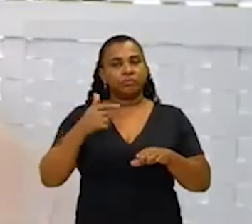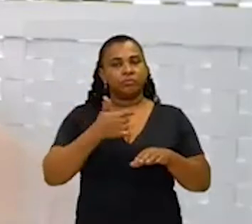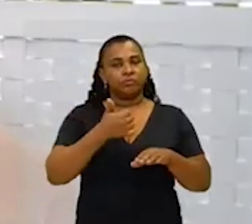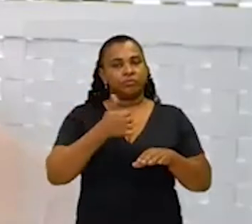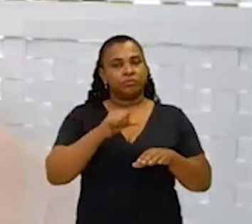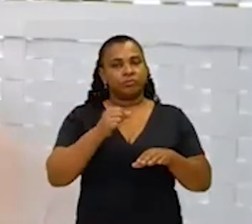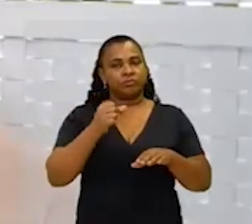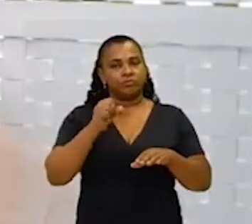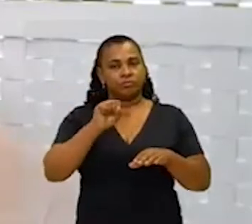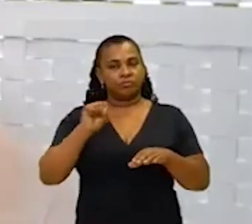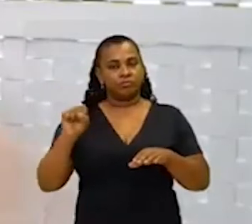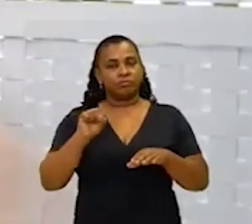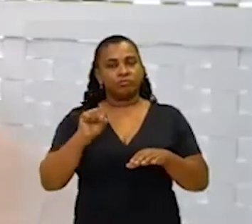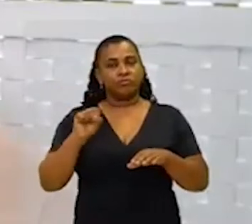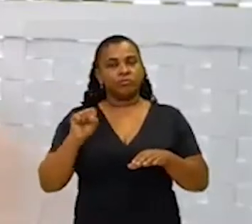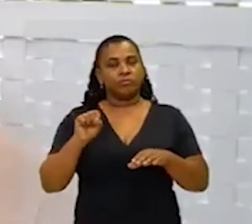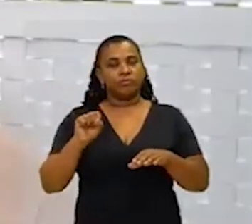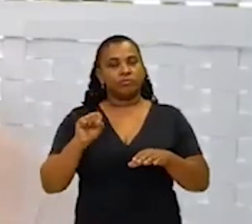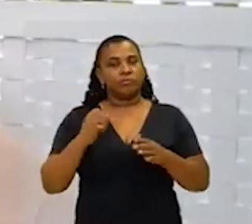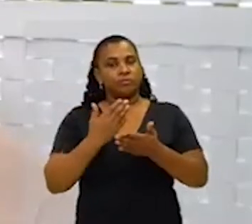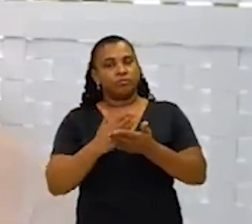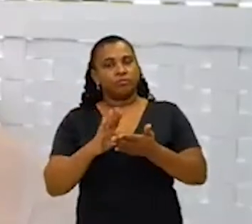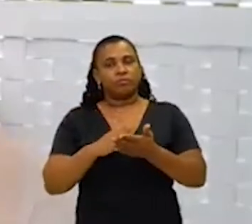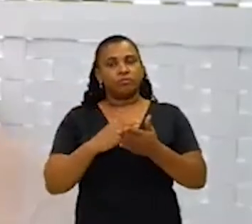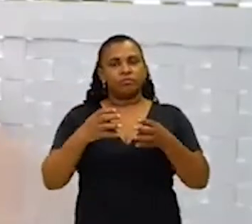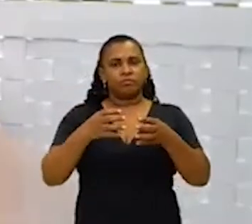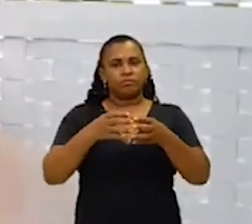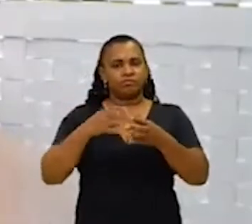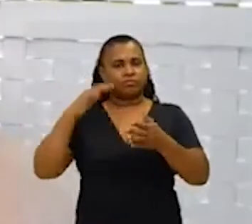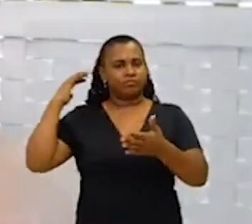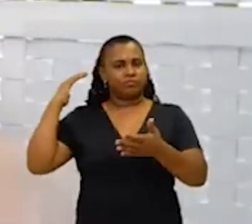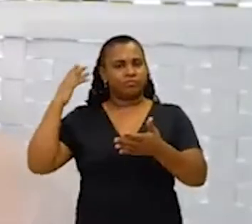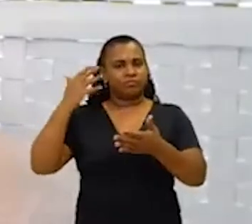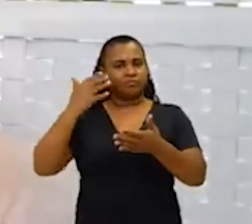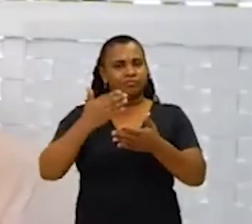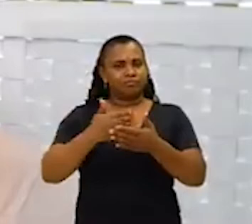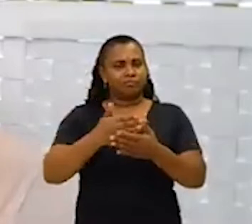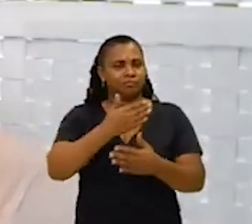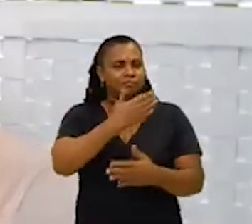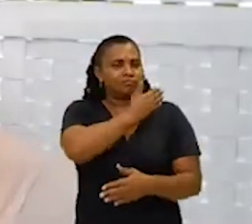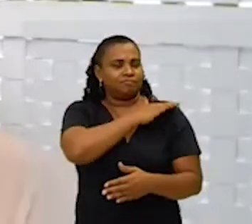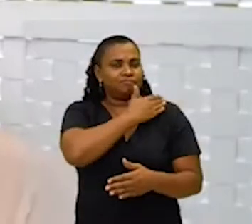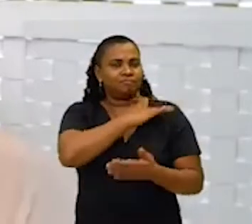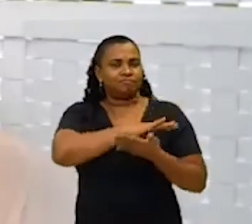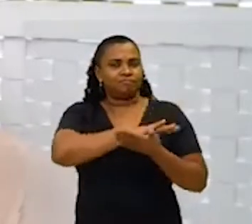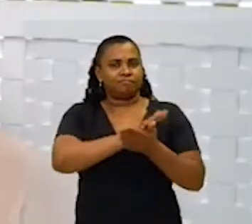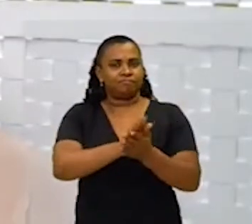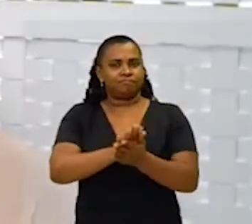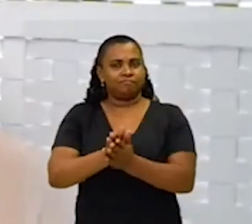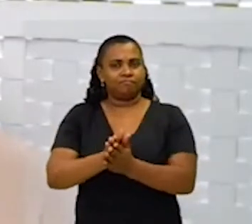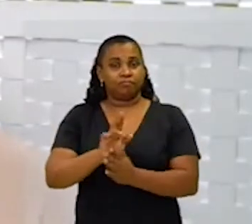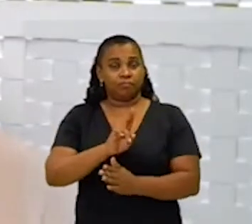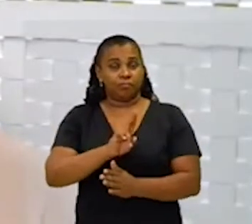em grupos historicamente Discriminados chamados de minorias no caso da população LGBT uma minoria